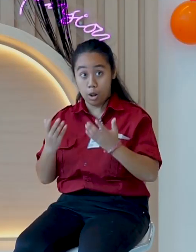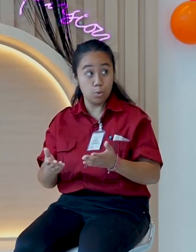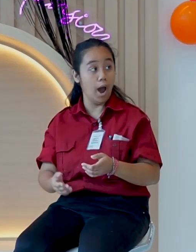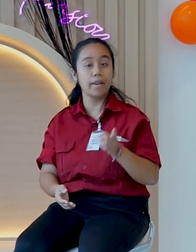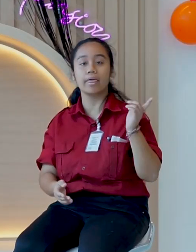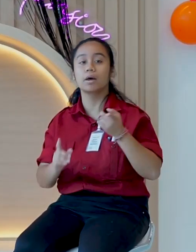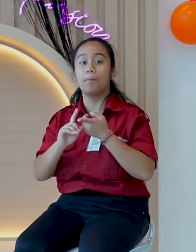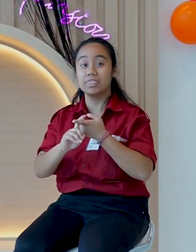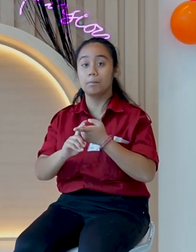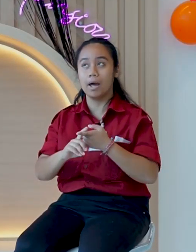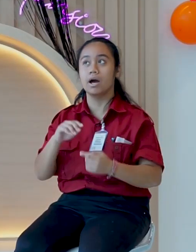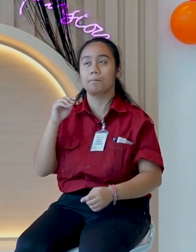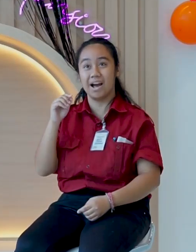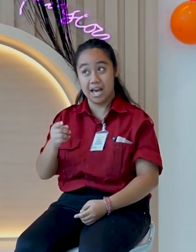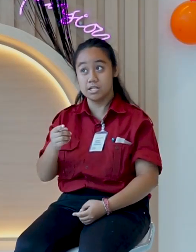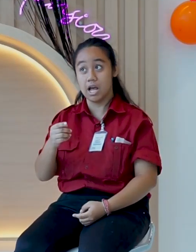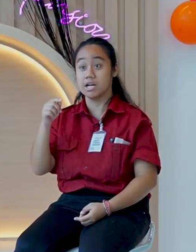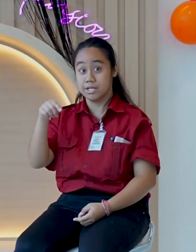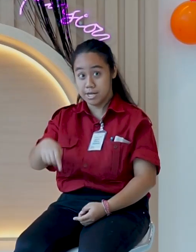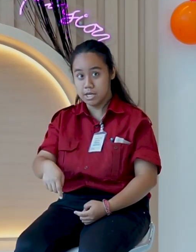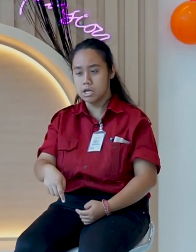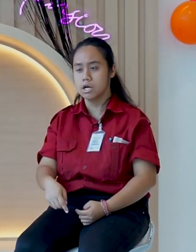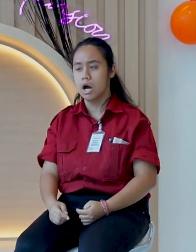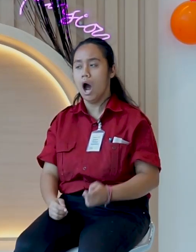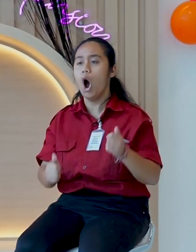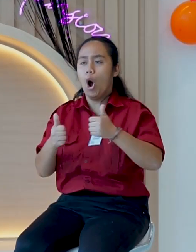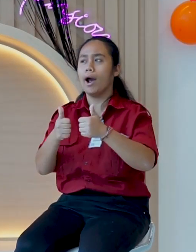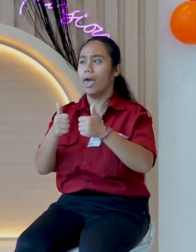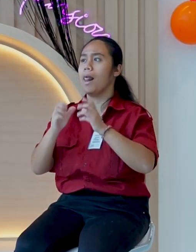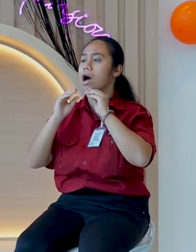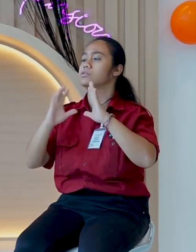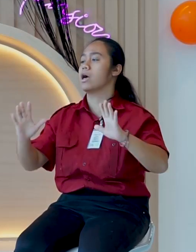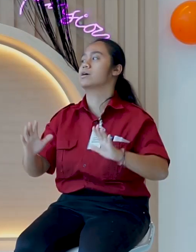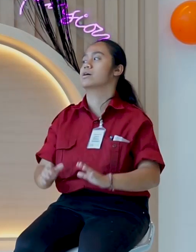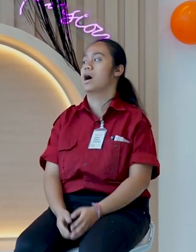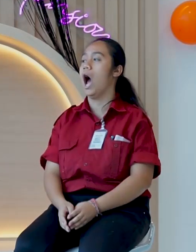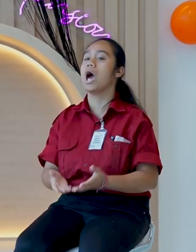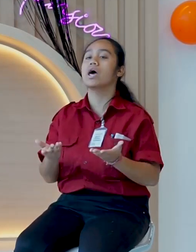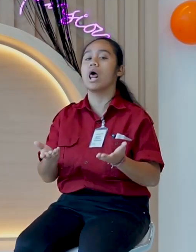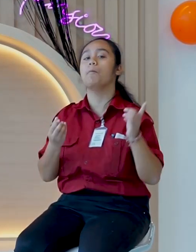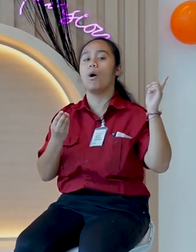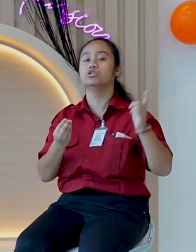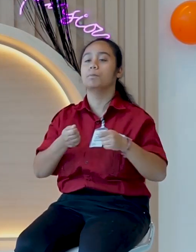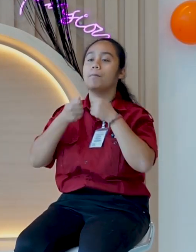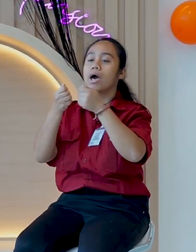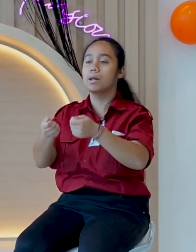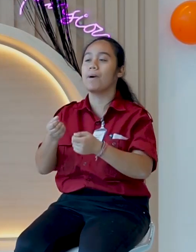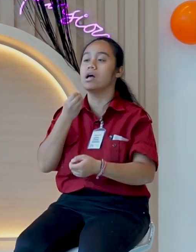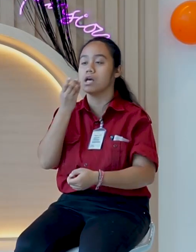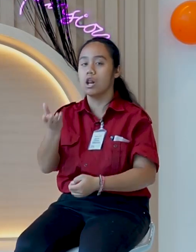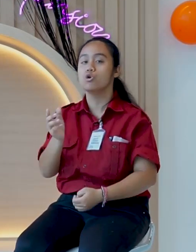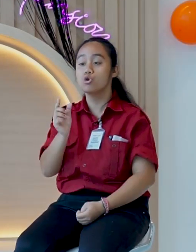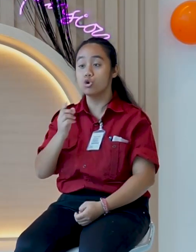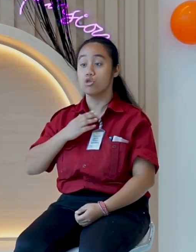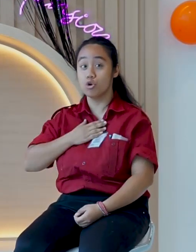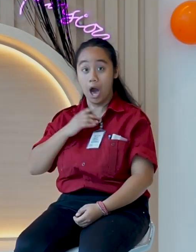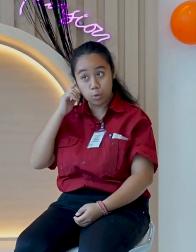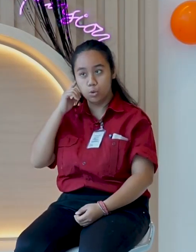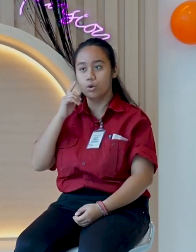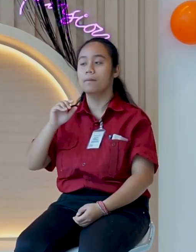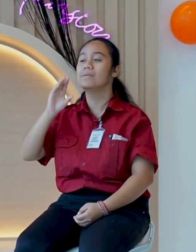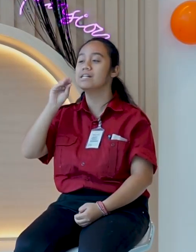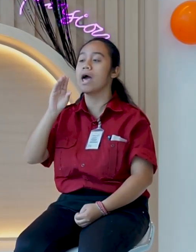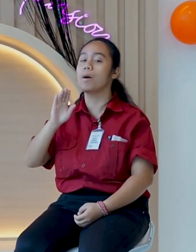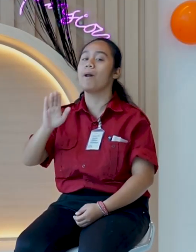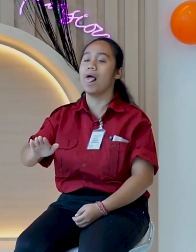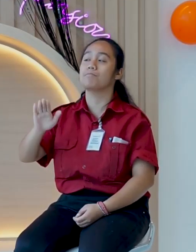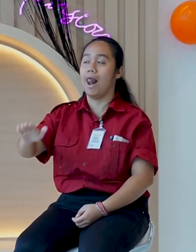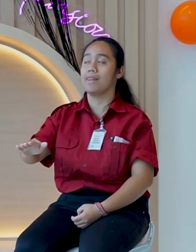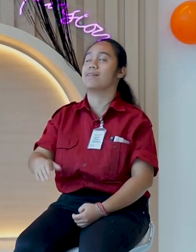Tapi untuk berkomunikasi, bos sudah beritahu agar berbicara pelan-pelan